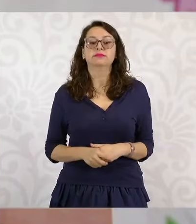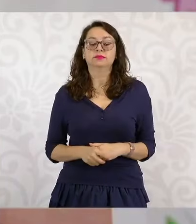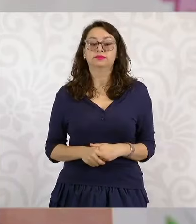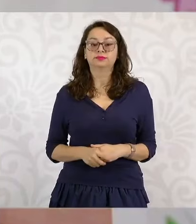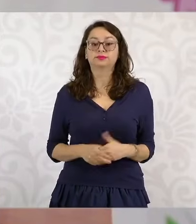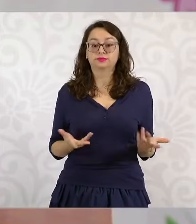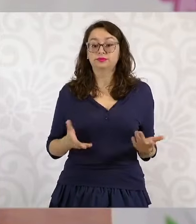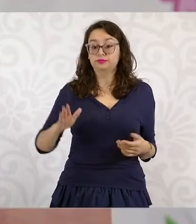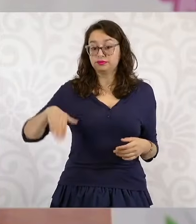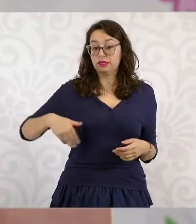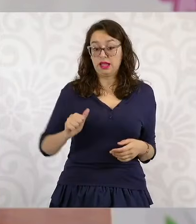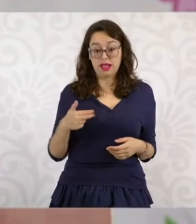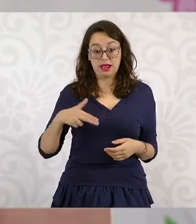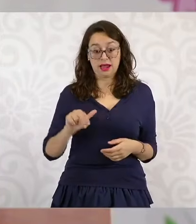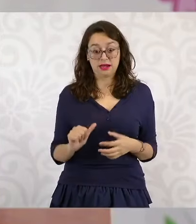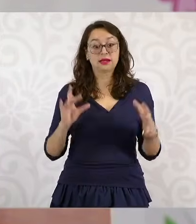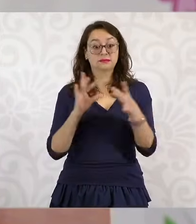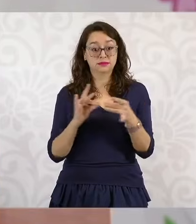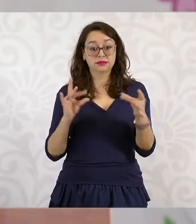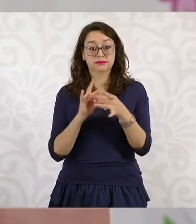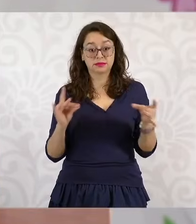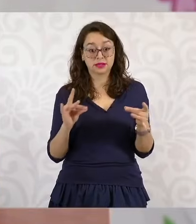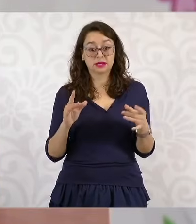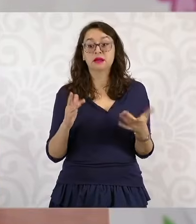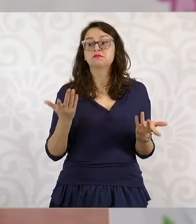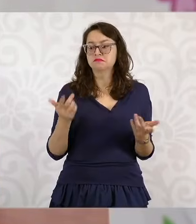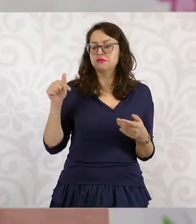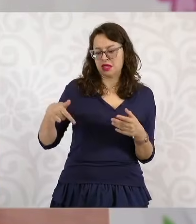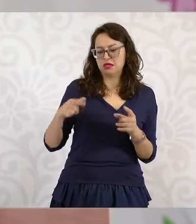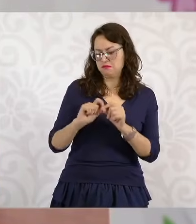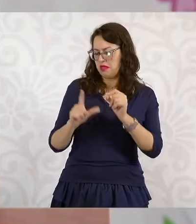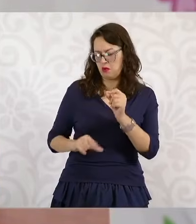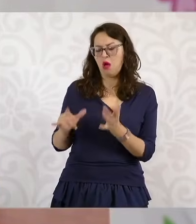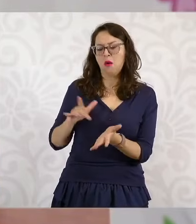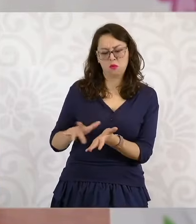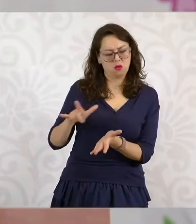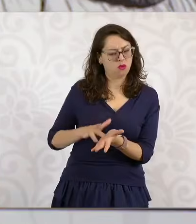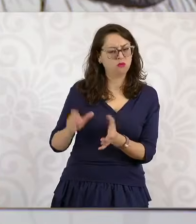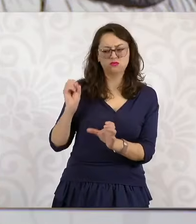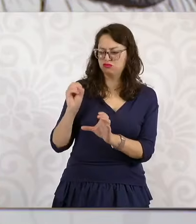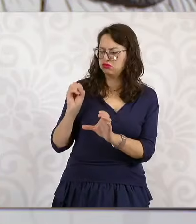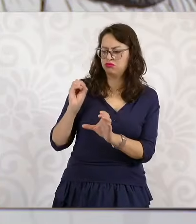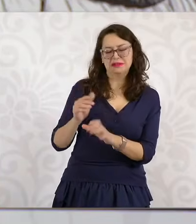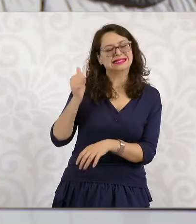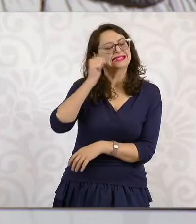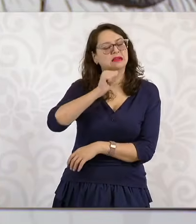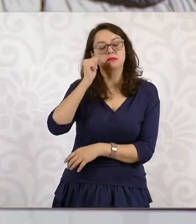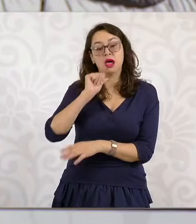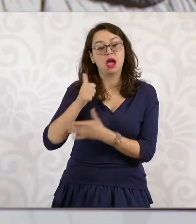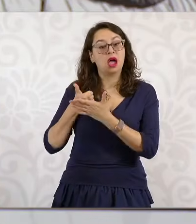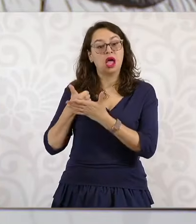Ana, ayudan a sus familias en México, siempre lo han hecho solidariamente, pero son muy importantes